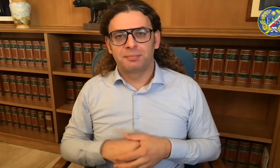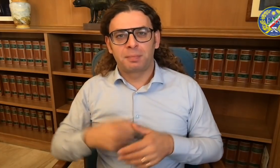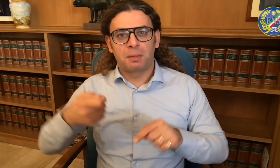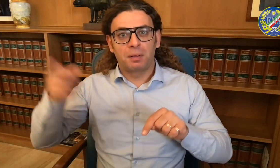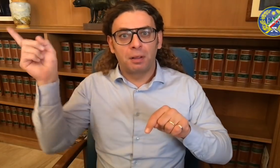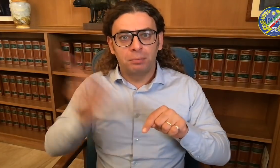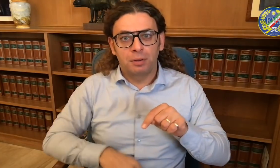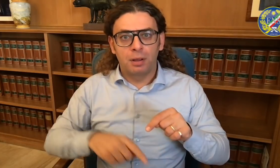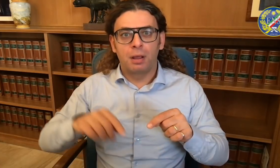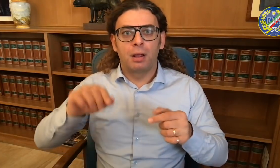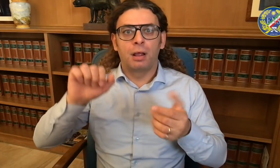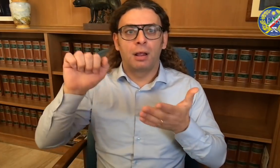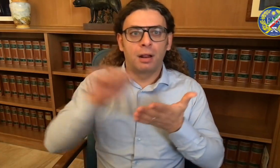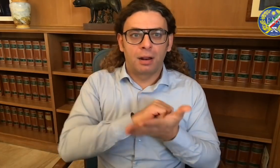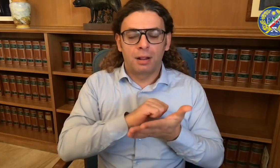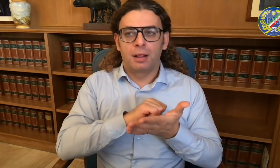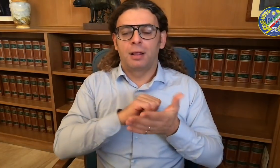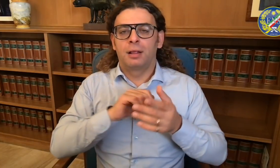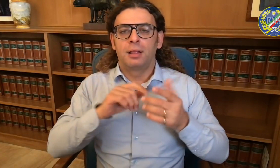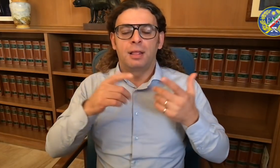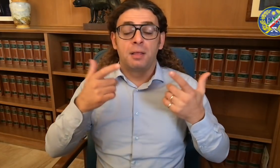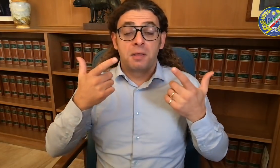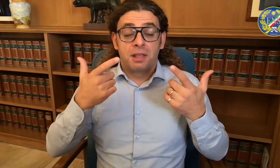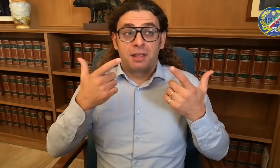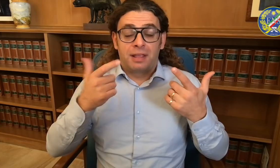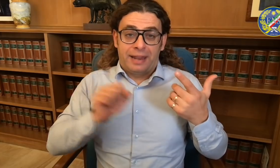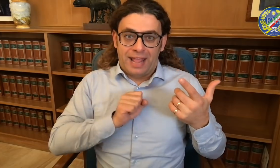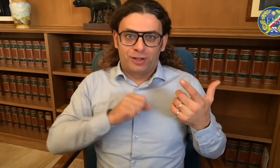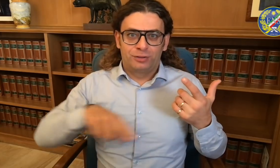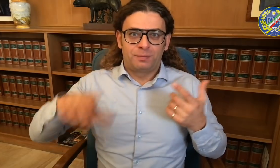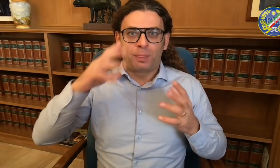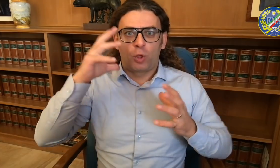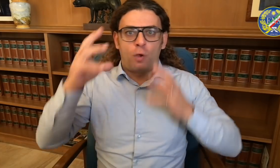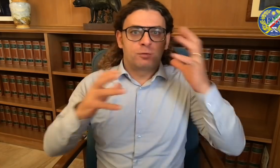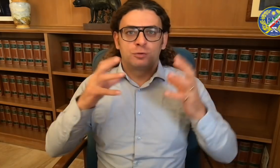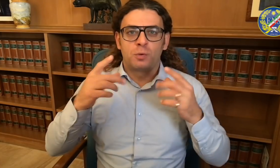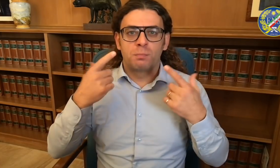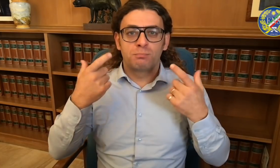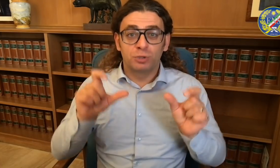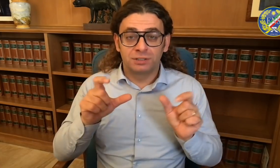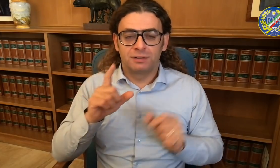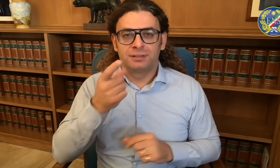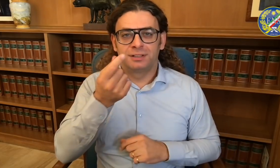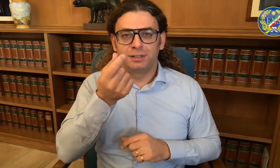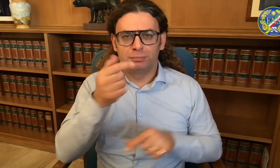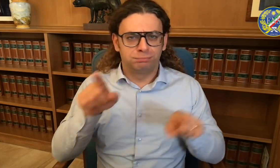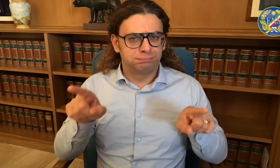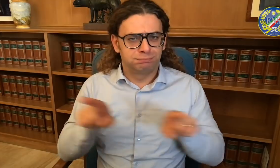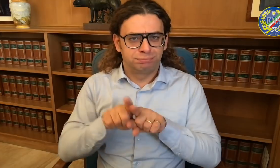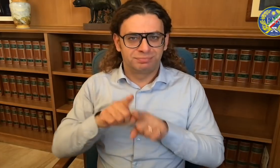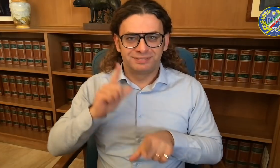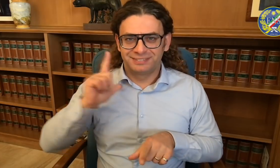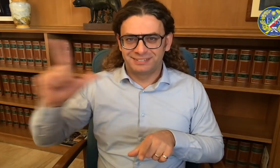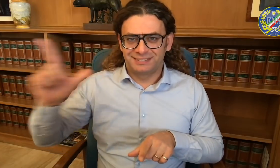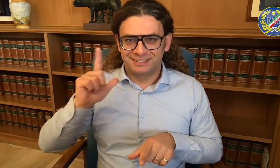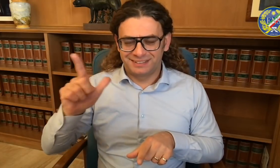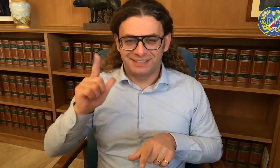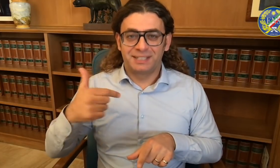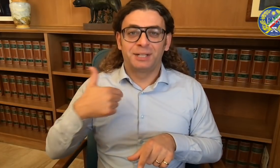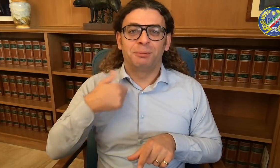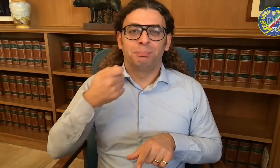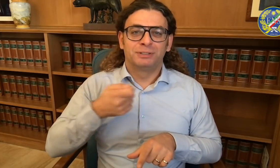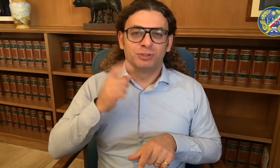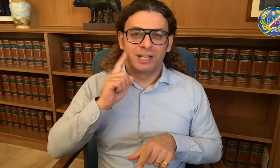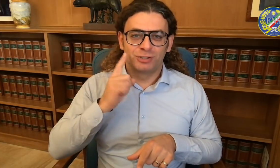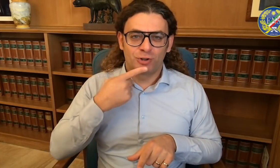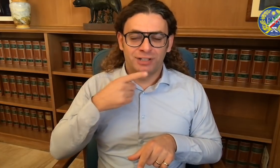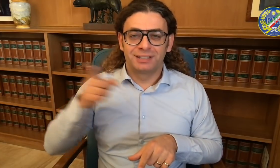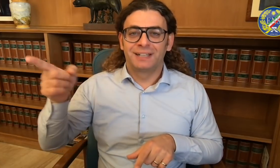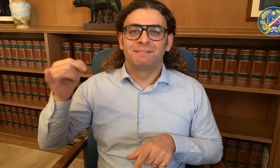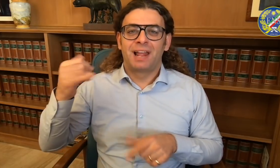Credo che questa eliminazione abbia generato confusione trattandosi per i Sordi e per gli invalidi civili dello stesso importo.